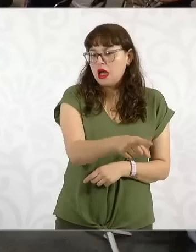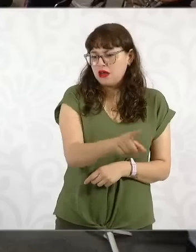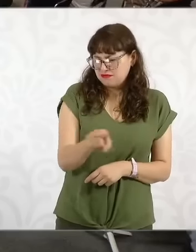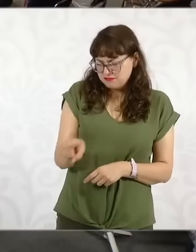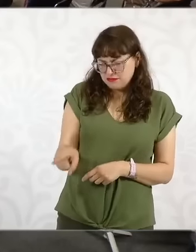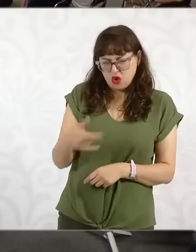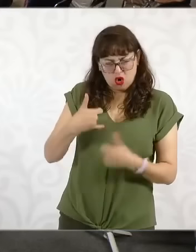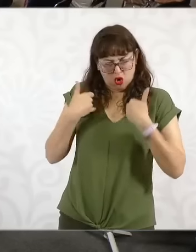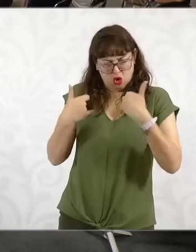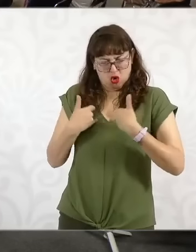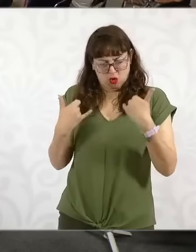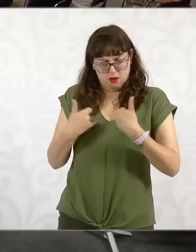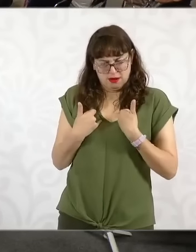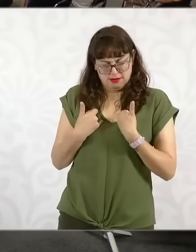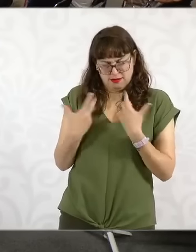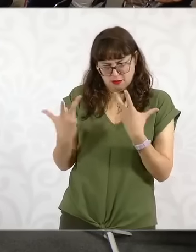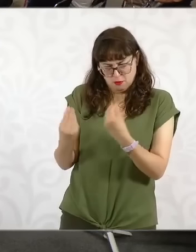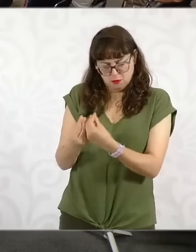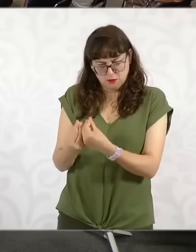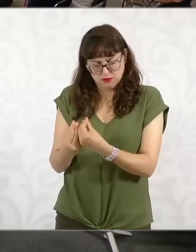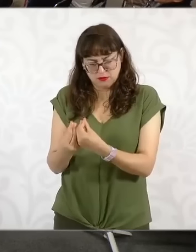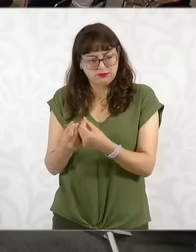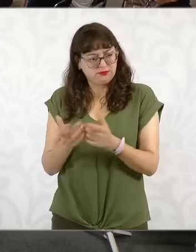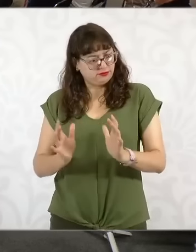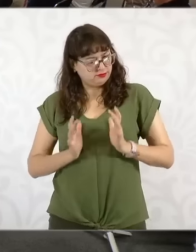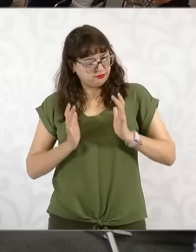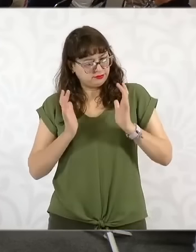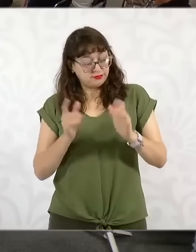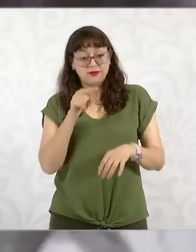desprenden las primeras evidencias físicas, que es una carta de de uno de ellos, de las personas que